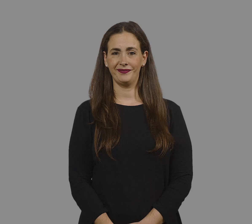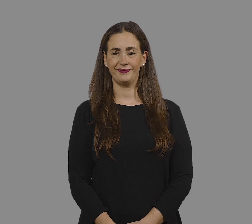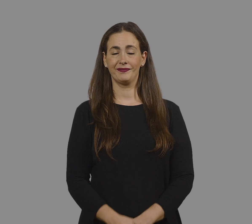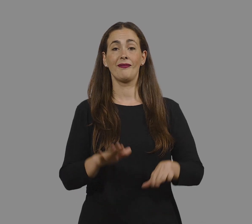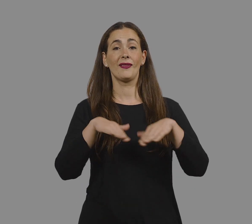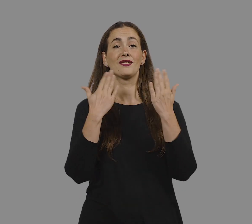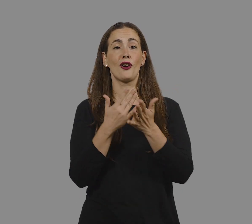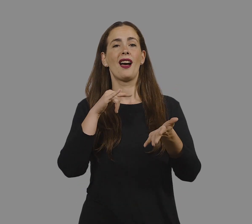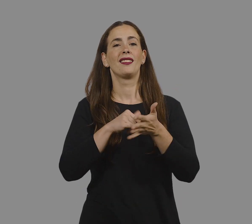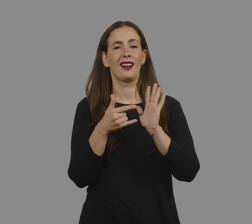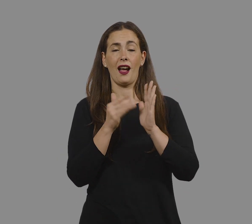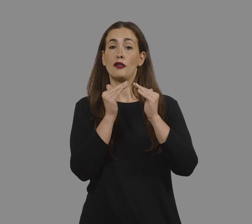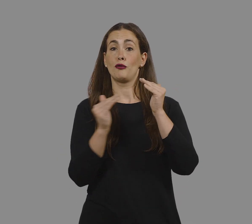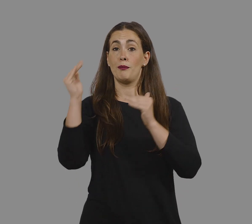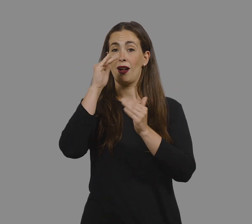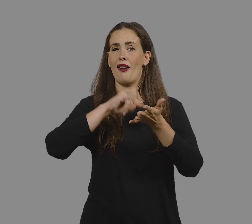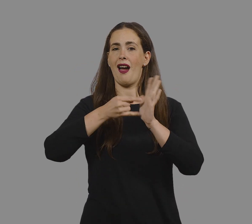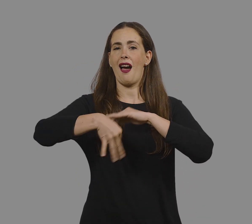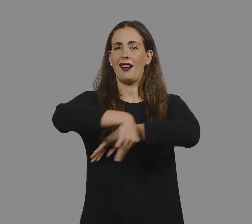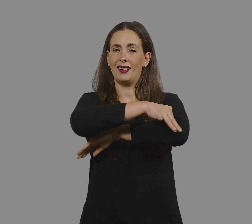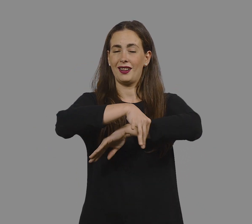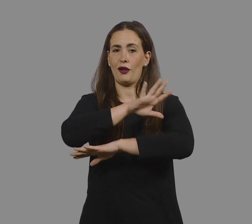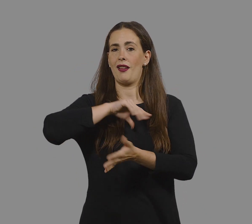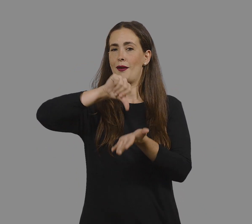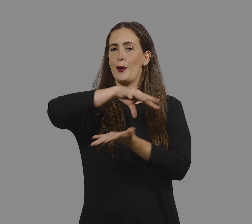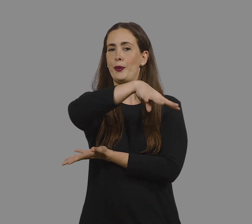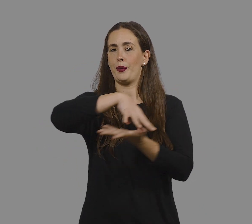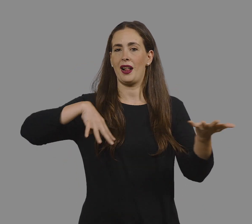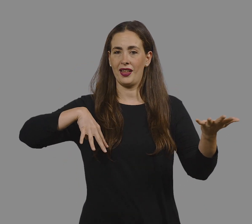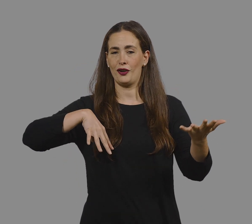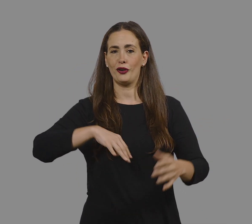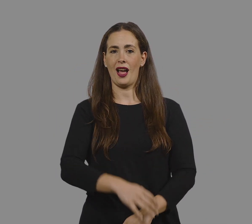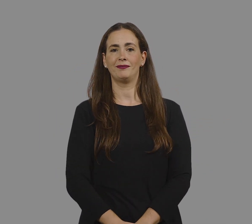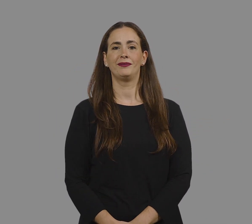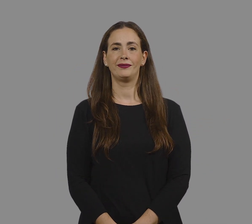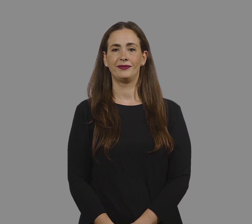Escola Tècnica Superior d'Arquitectura de Barcelona